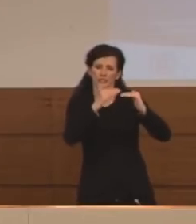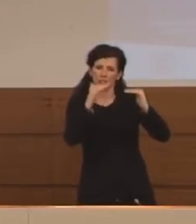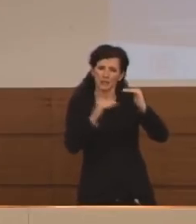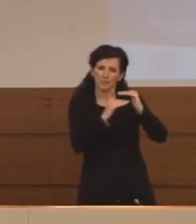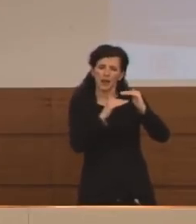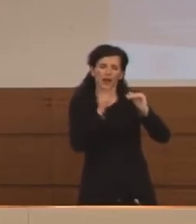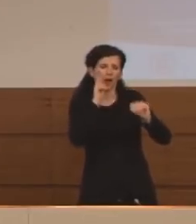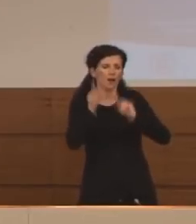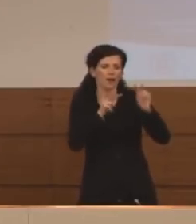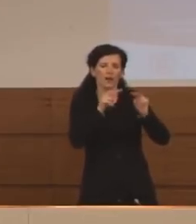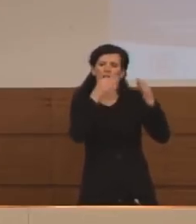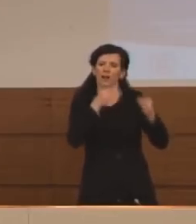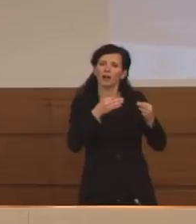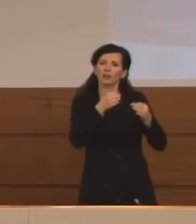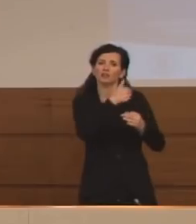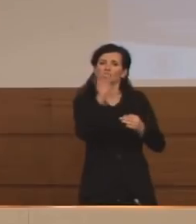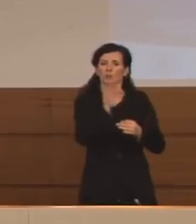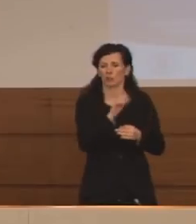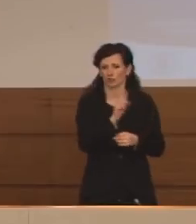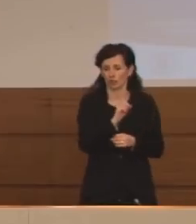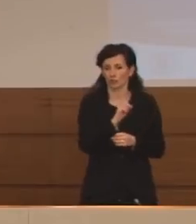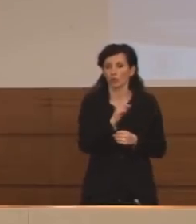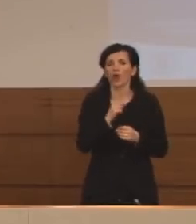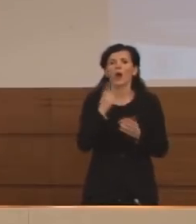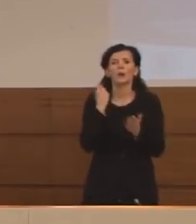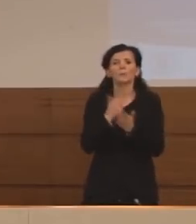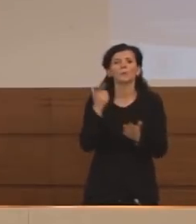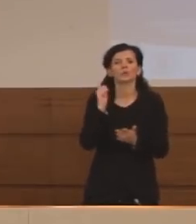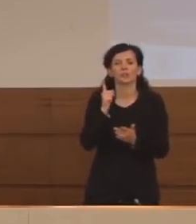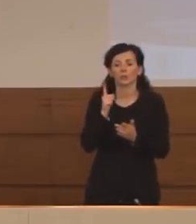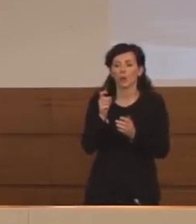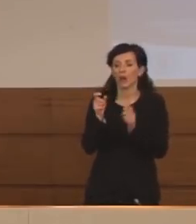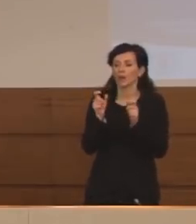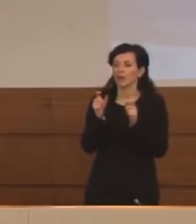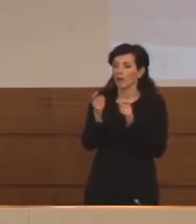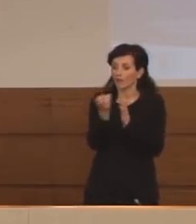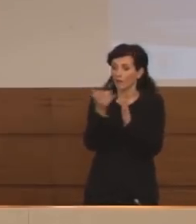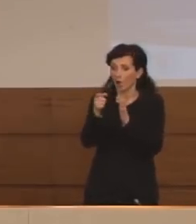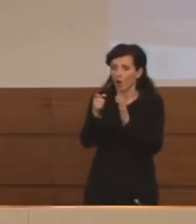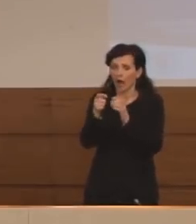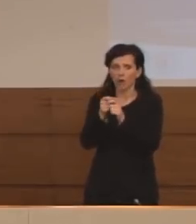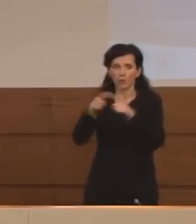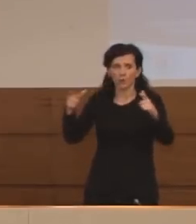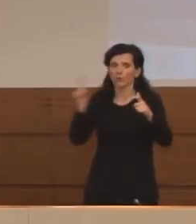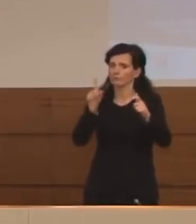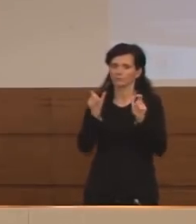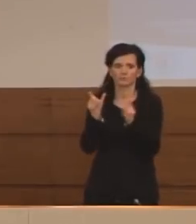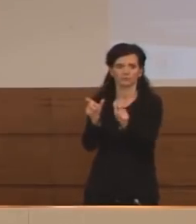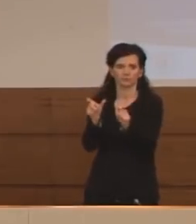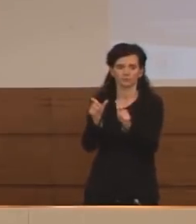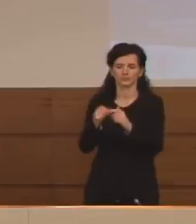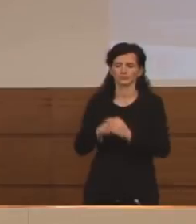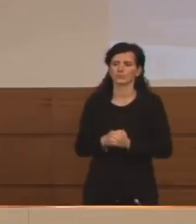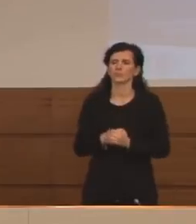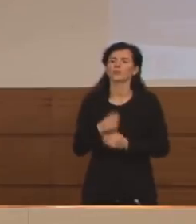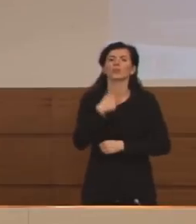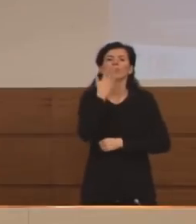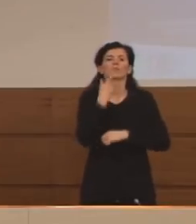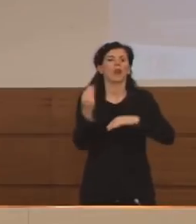Il problema maggiore è individuare focolai di infezione e intervenire per contenerli. Se posso aggiungere una cosa sul numero dei tamponi.